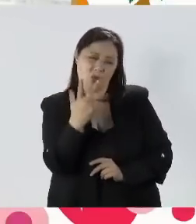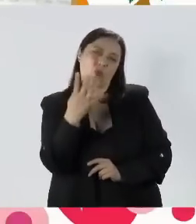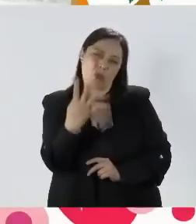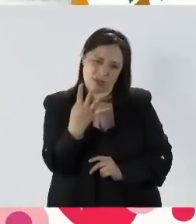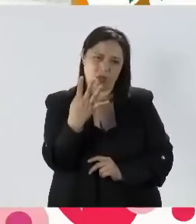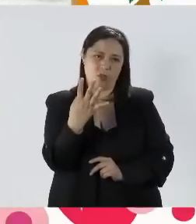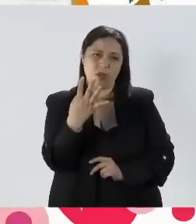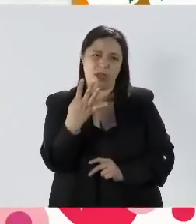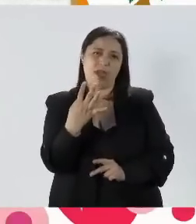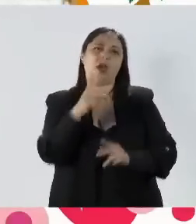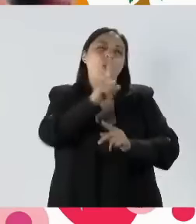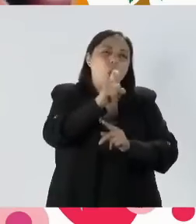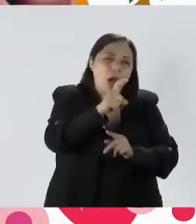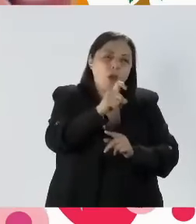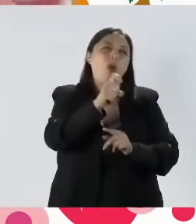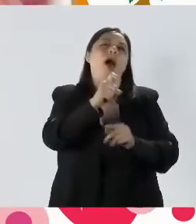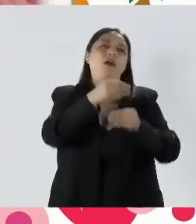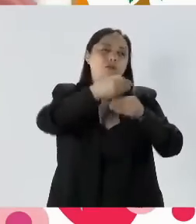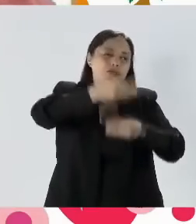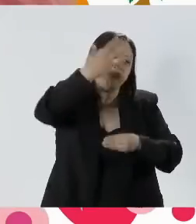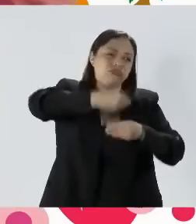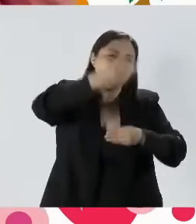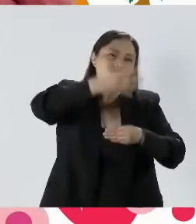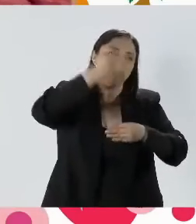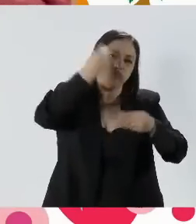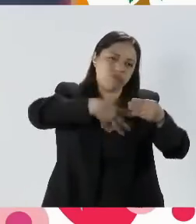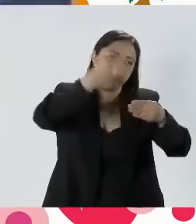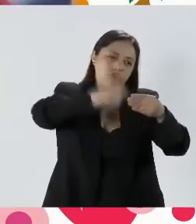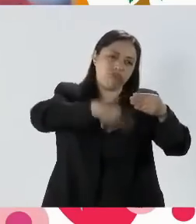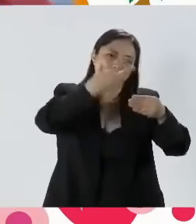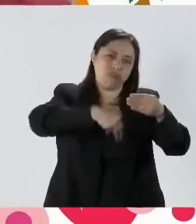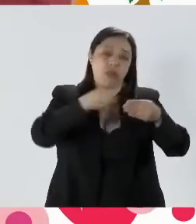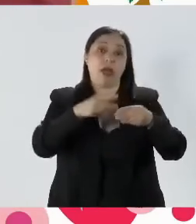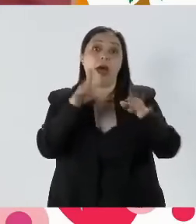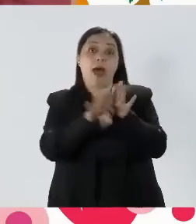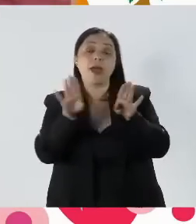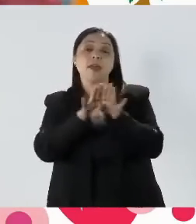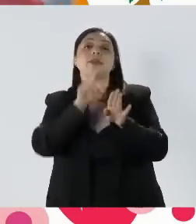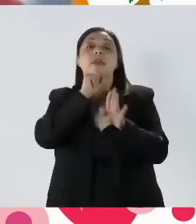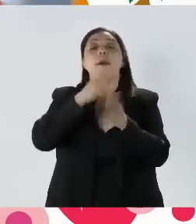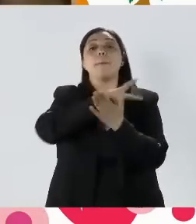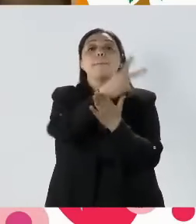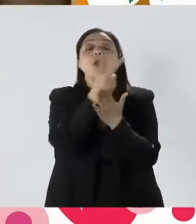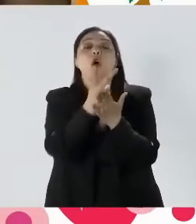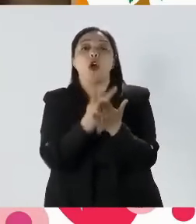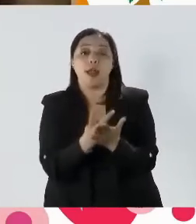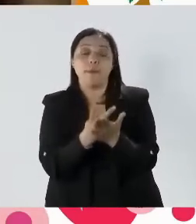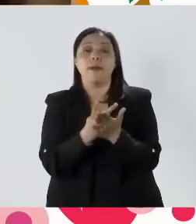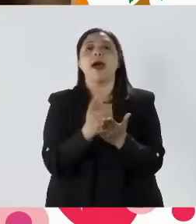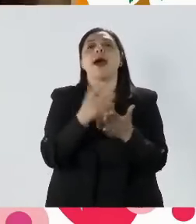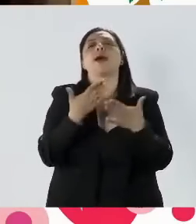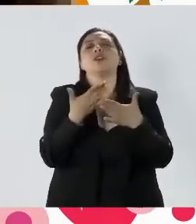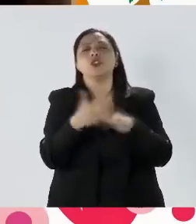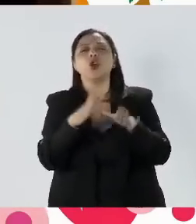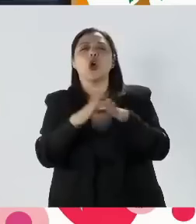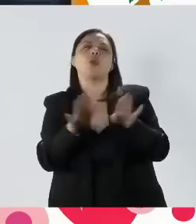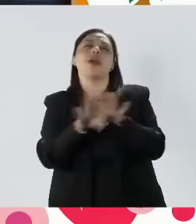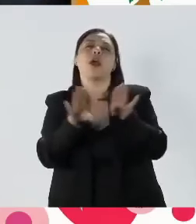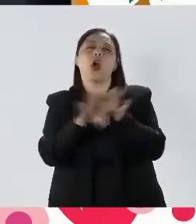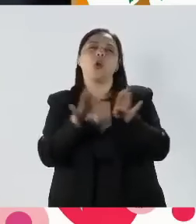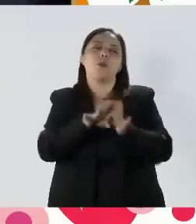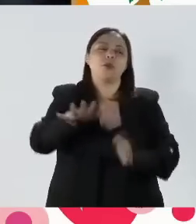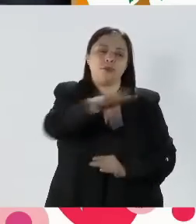andar un gran programa de eficiencia técnica de operación de la infraestructura hidráulica que